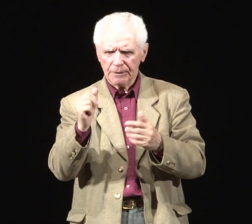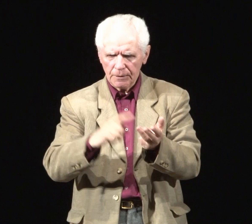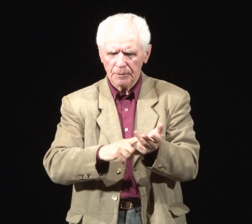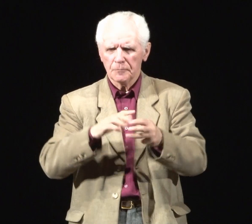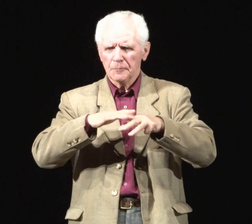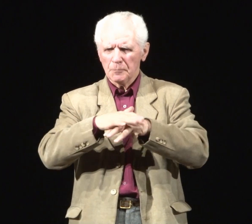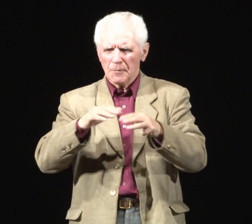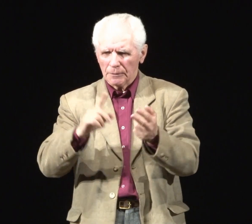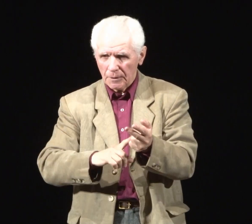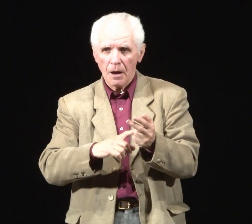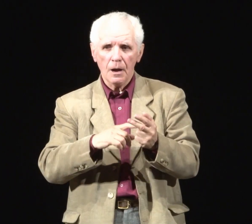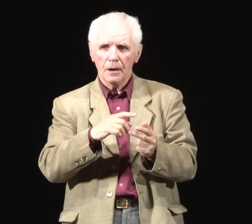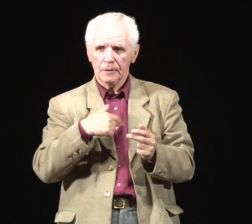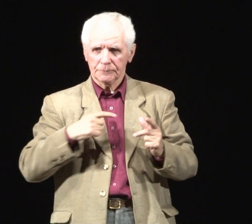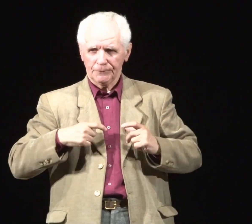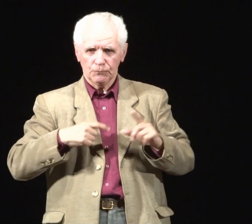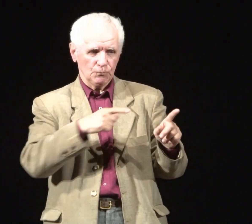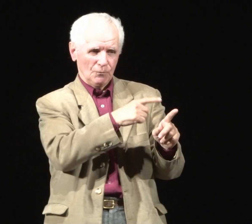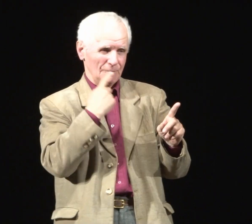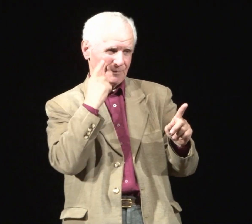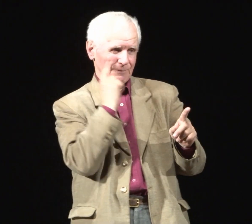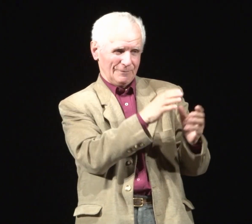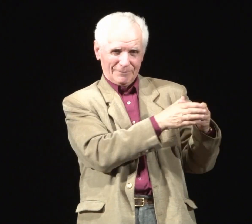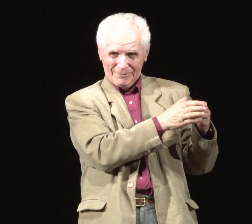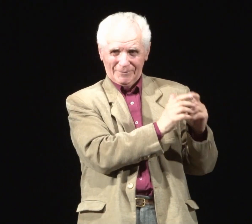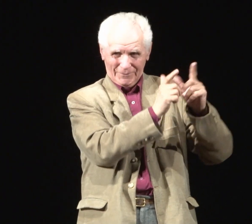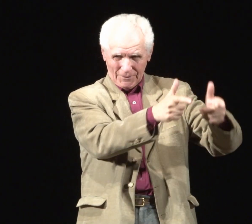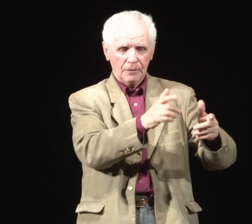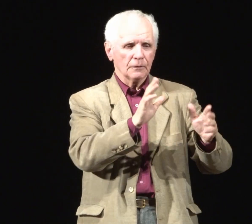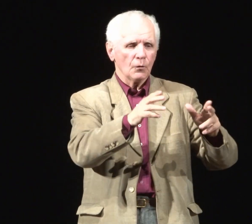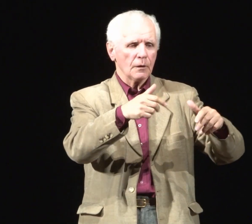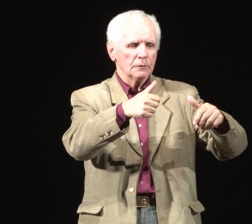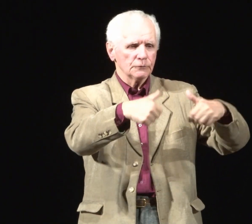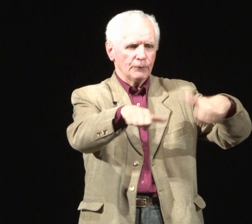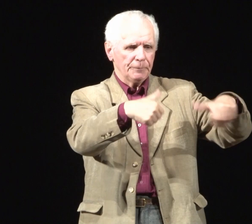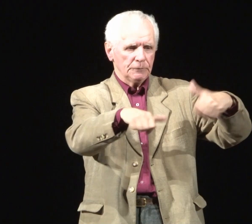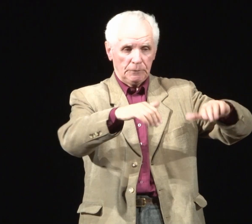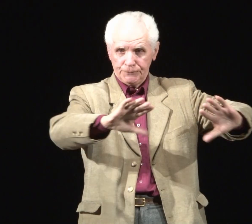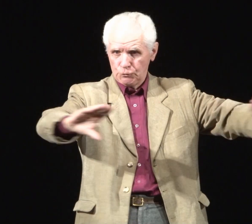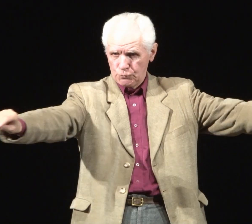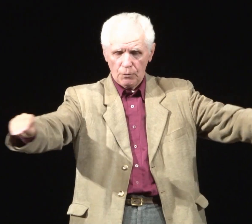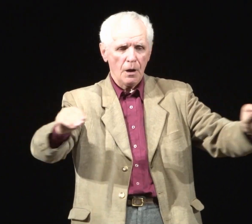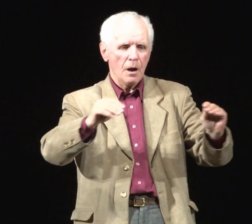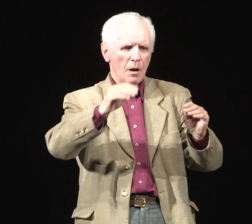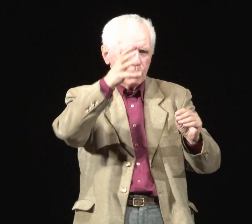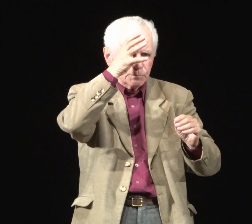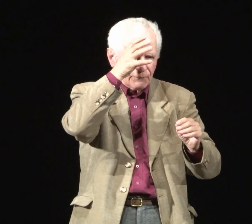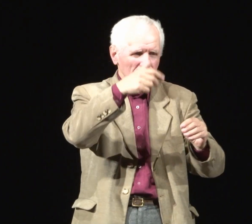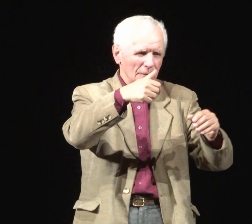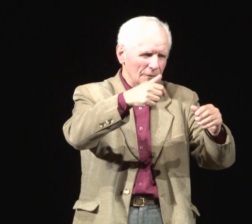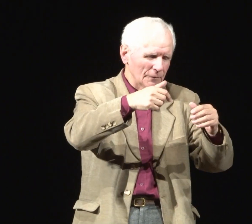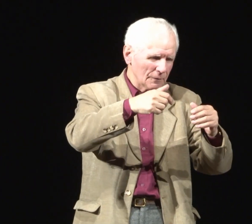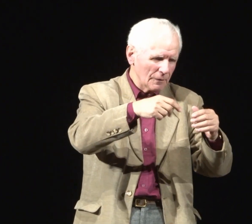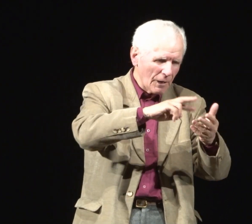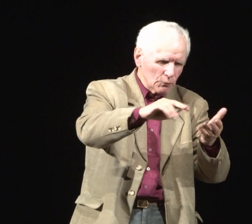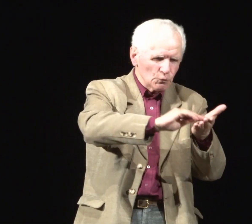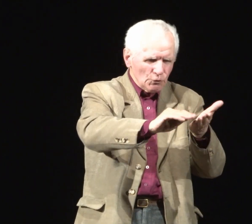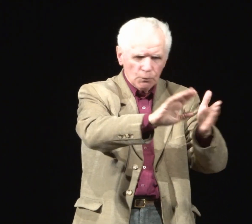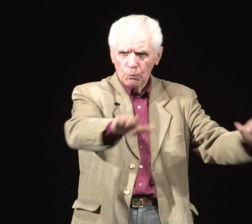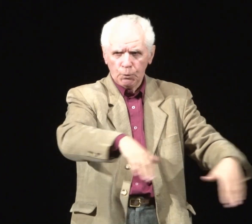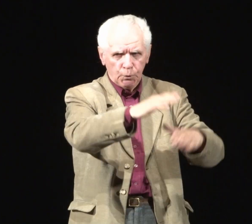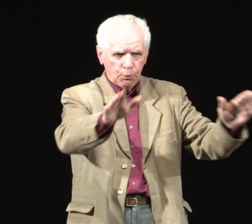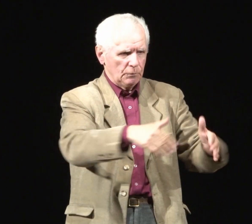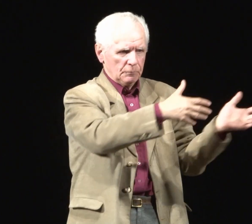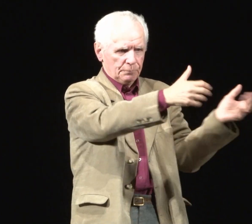Мне было немного завидно, что на живопись, куда поступали глухие, был экзамен только по живописи, ничего связанного с письмом там не было.